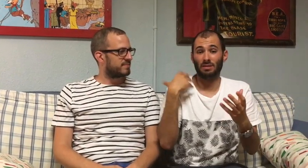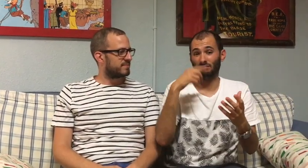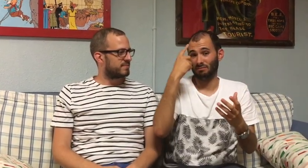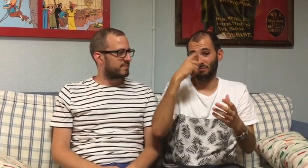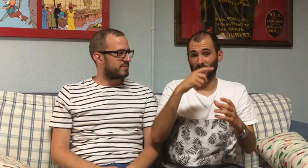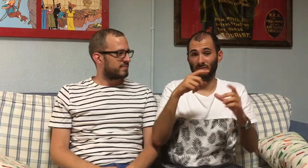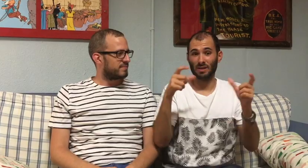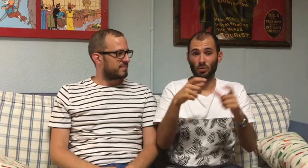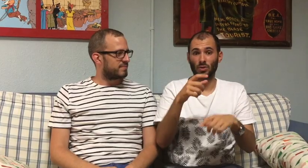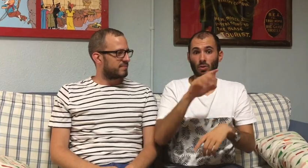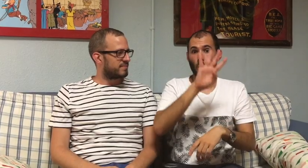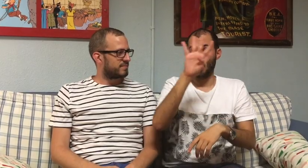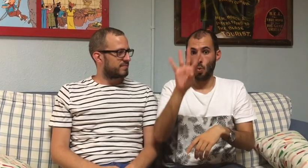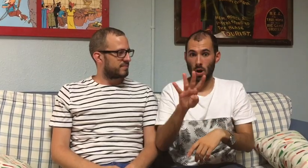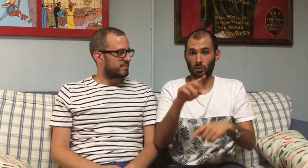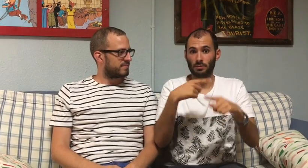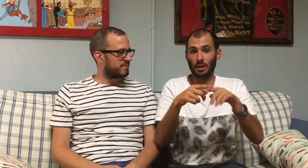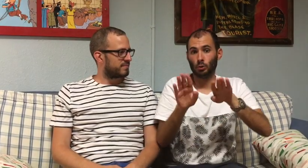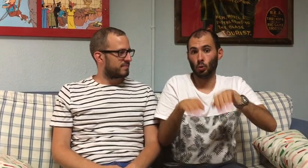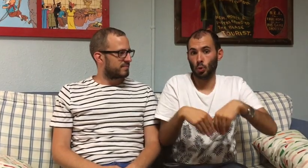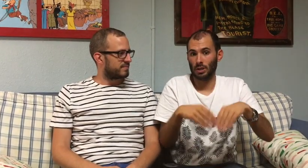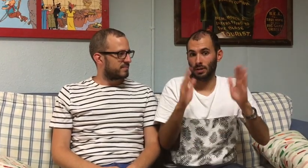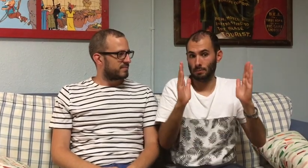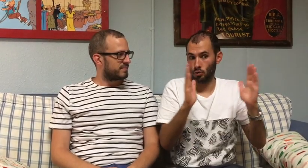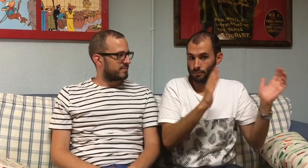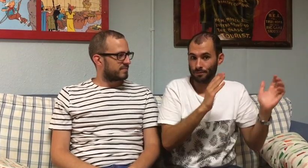Como bien sabéis, ha sido la cuarta y última vez que nos reunimos este año.